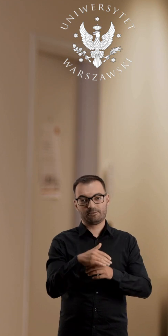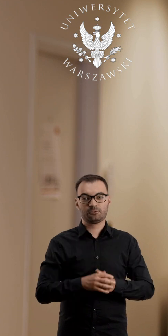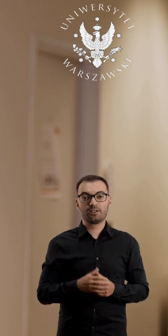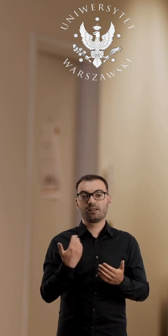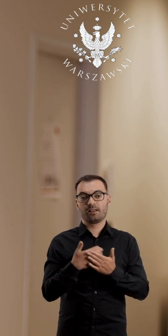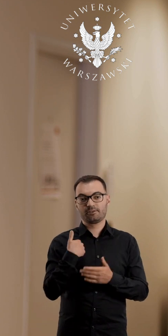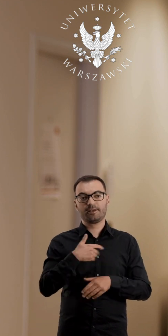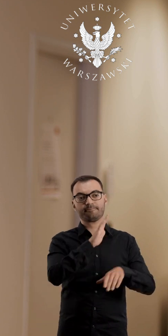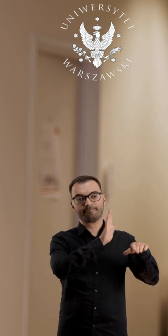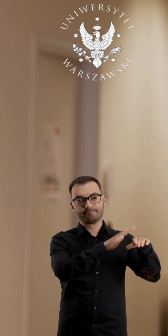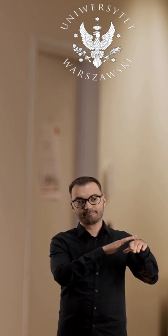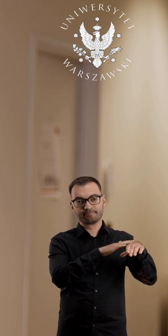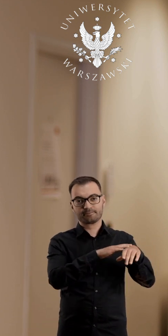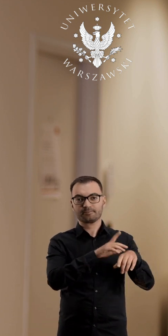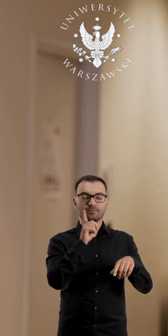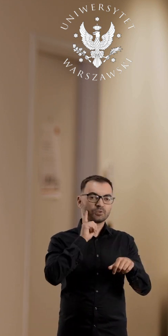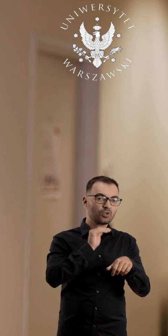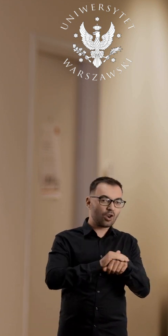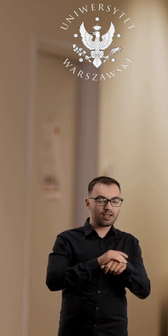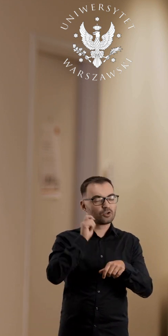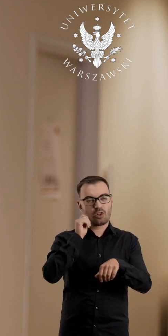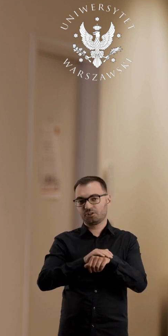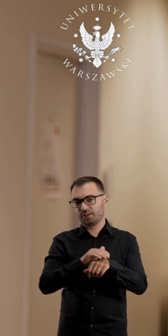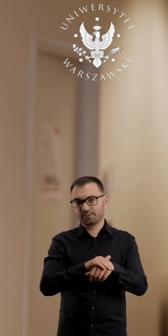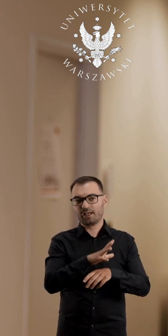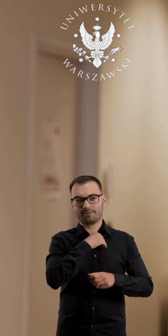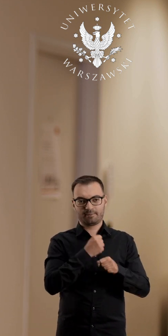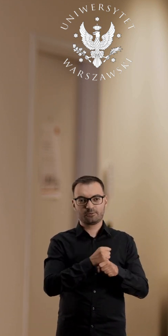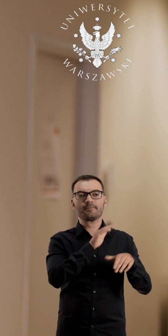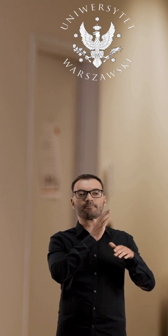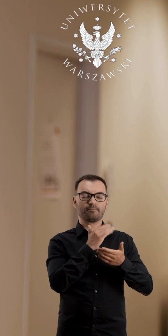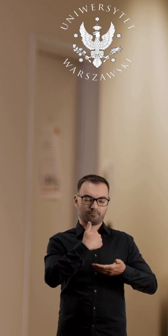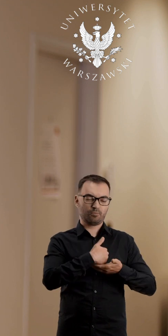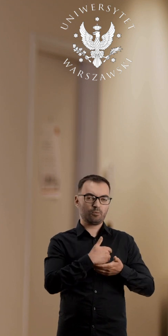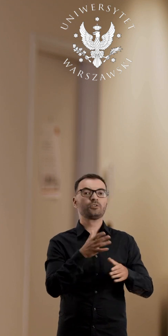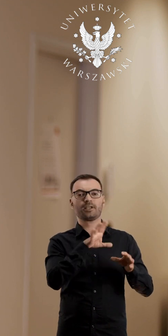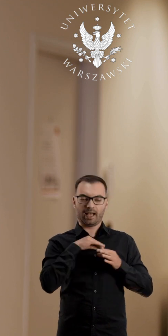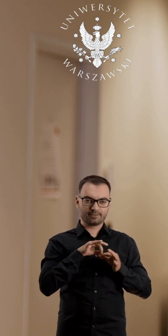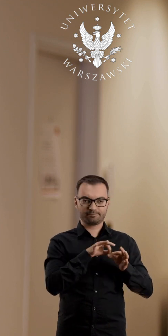Proszę wtedy o pomoc kolegę lub koleżankę, która pracuje ze mną w pokoju, i razem wychodzimy na zewnątrz.